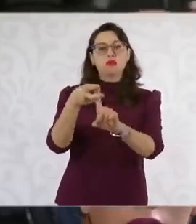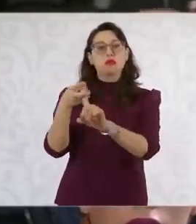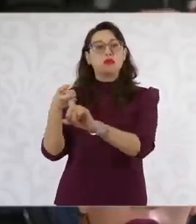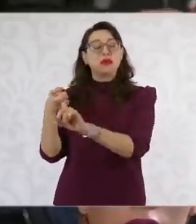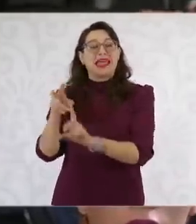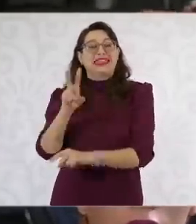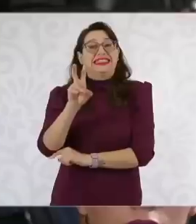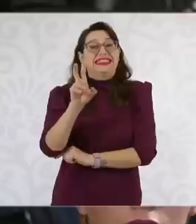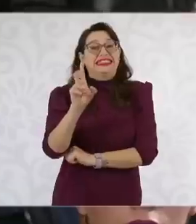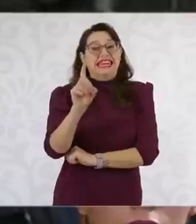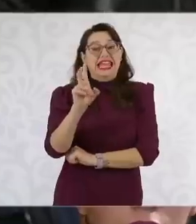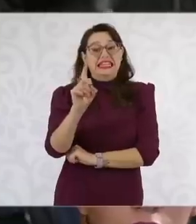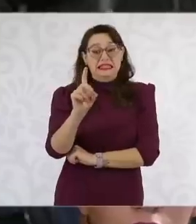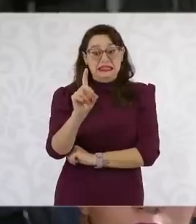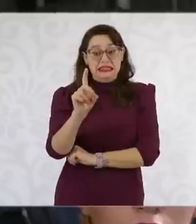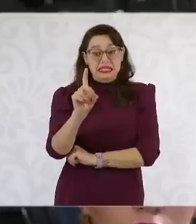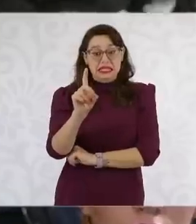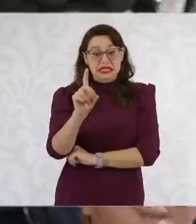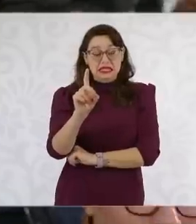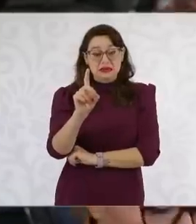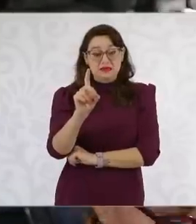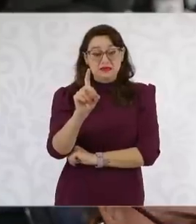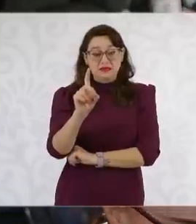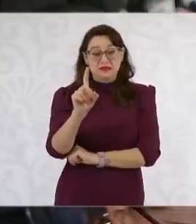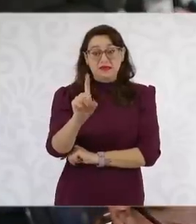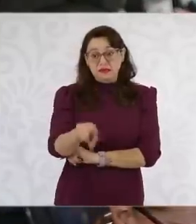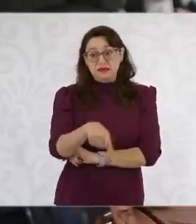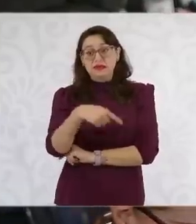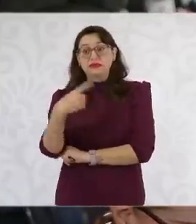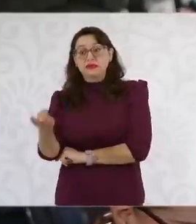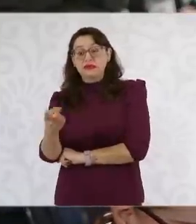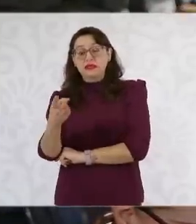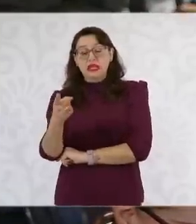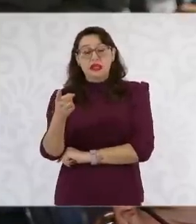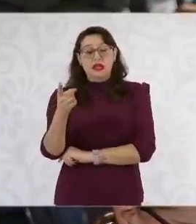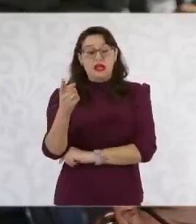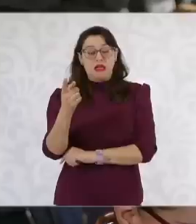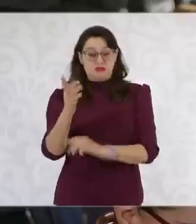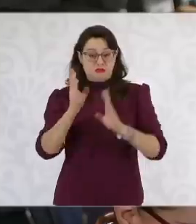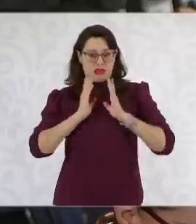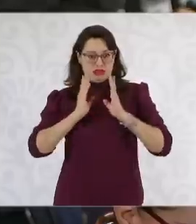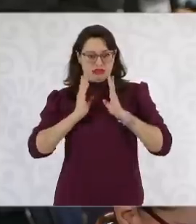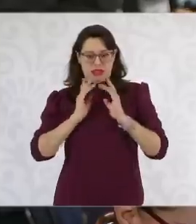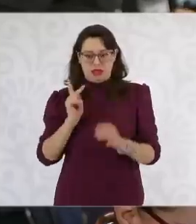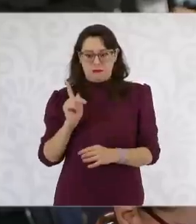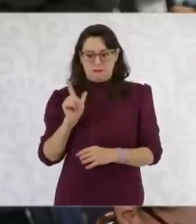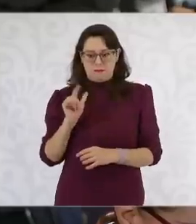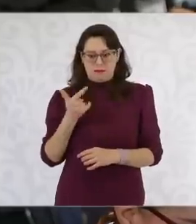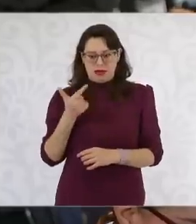la la recaptura a través del comandante pliego entonces hay información que nosotros tenemos y